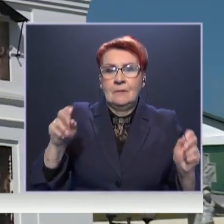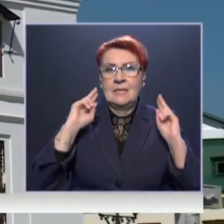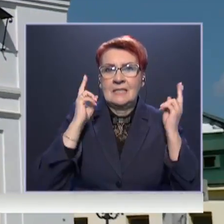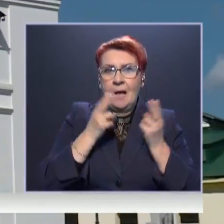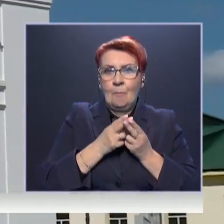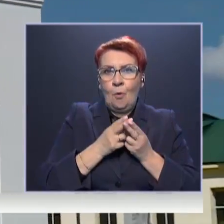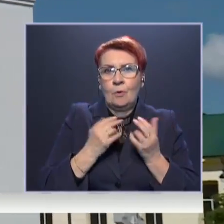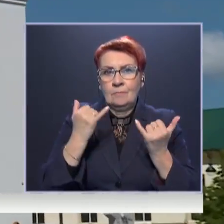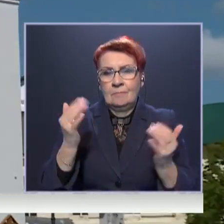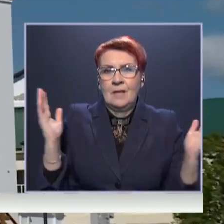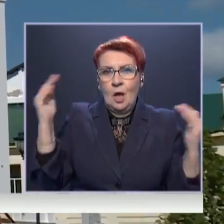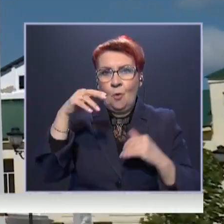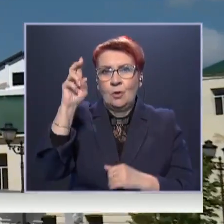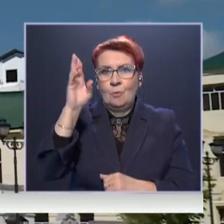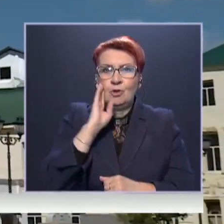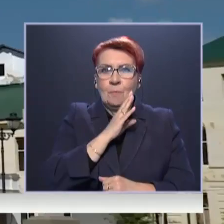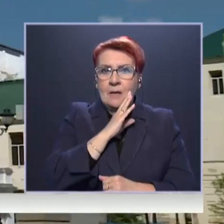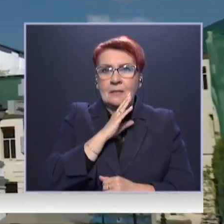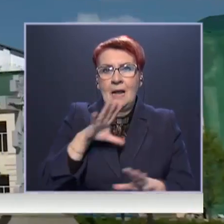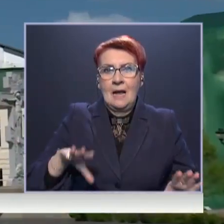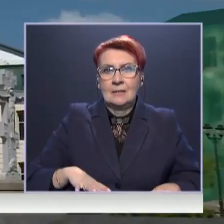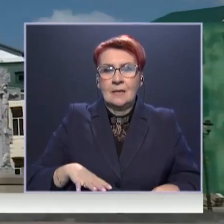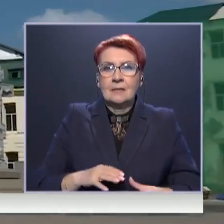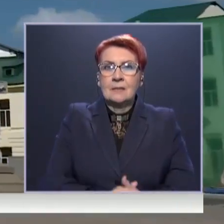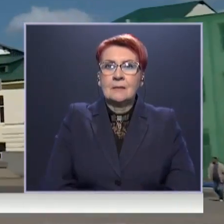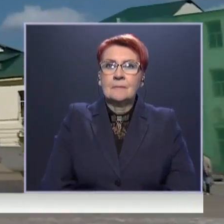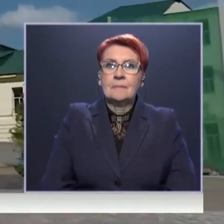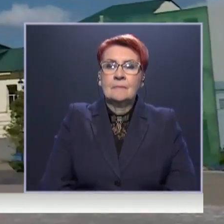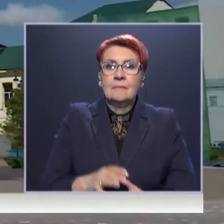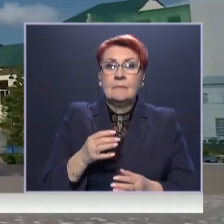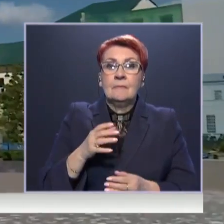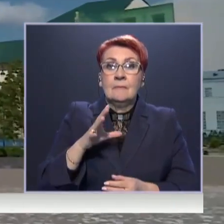иконы Божией Матери Вот это злодеяние на святотатство